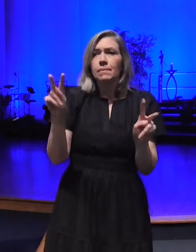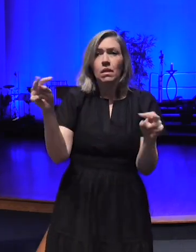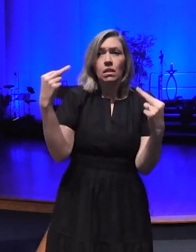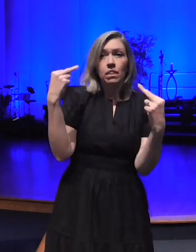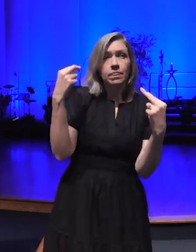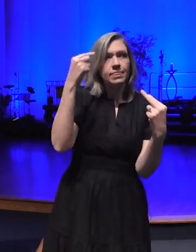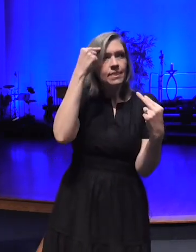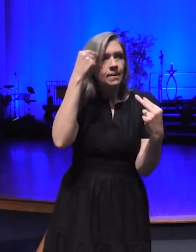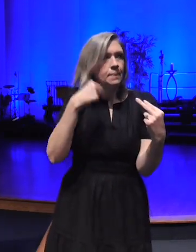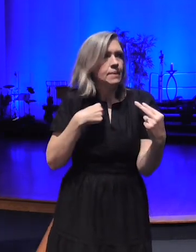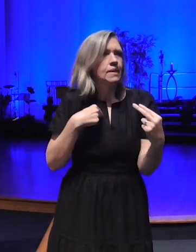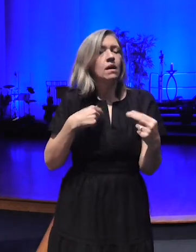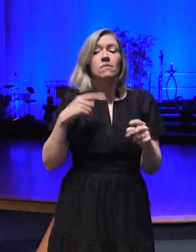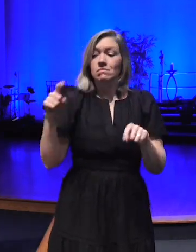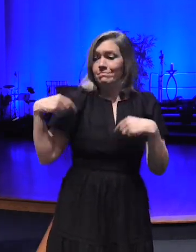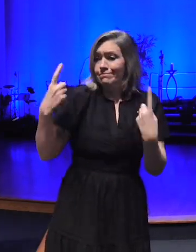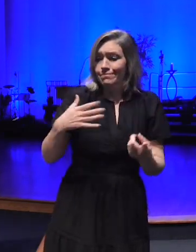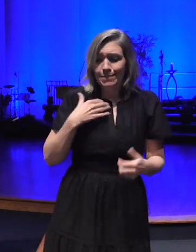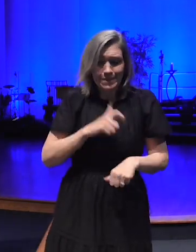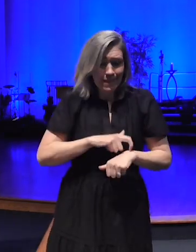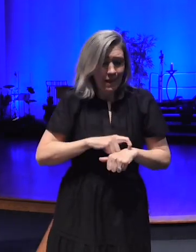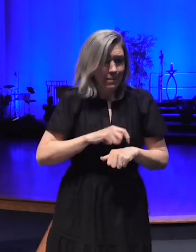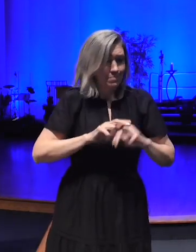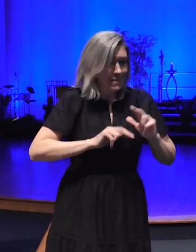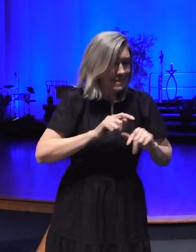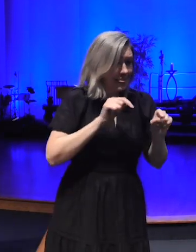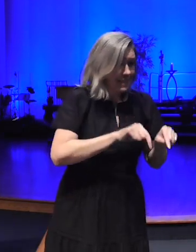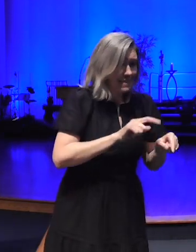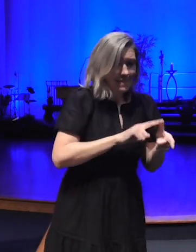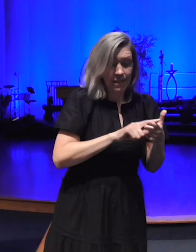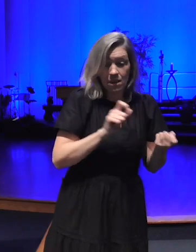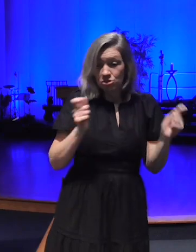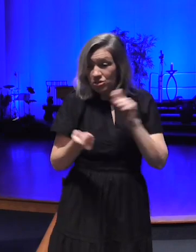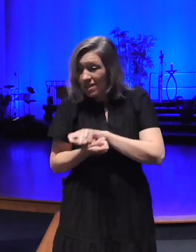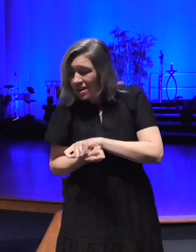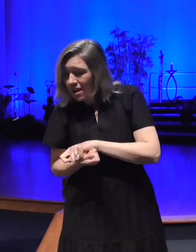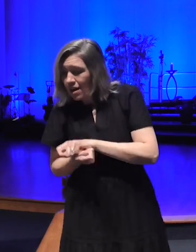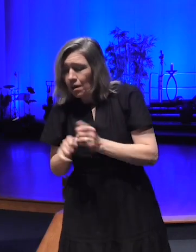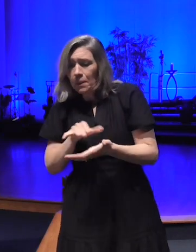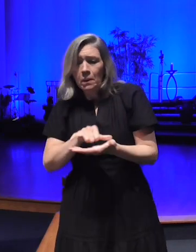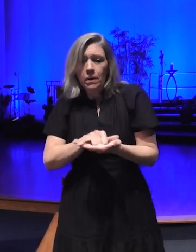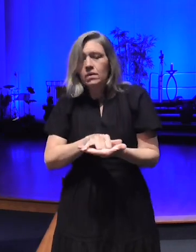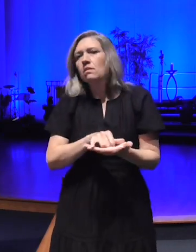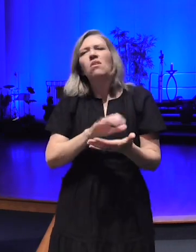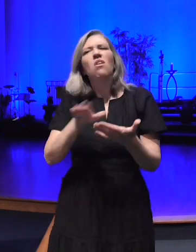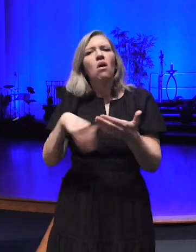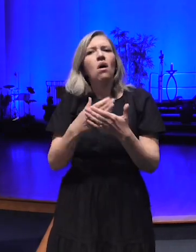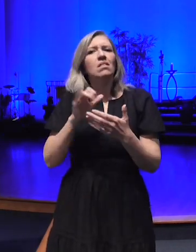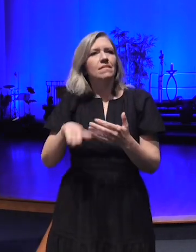construyendo todo esto y ahora dices cambiar y no puedo y todas estas cosas surgen y